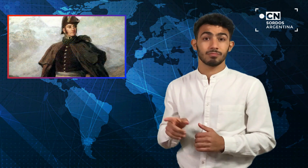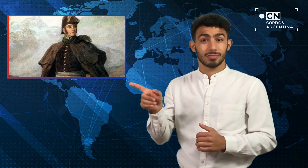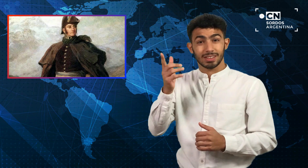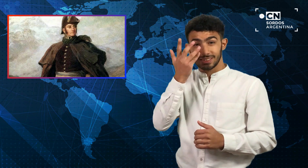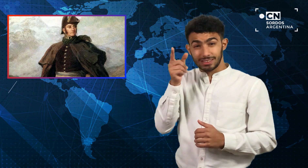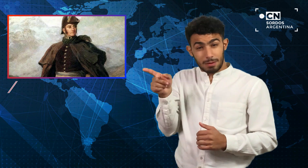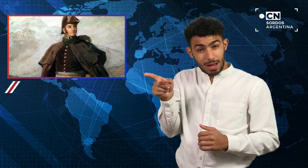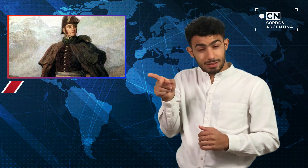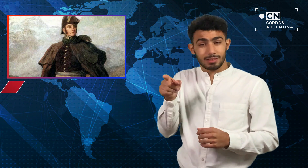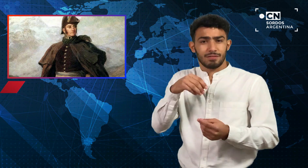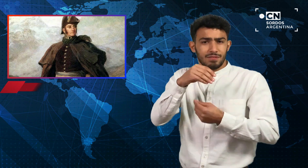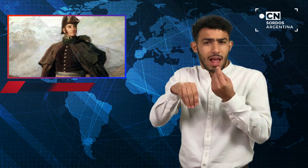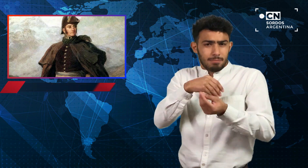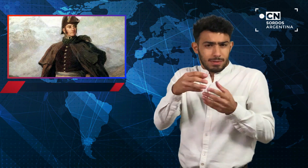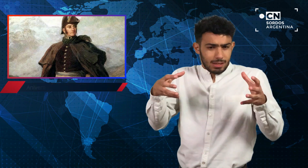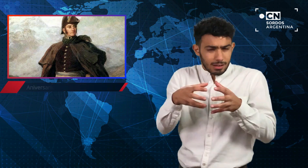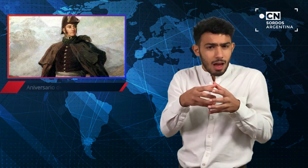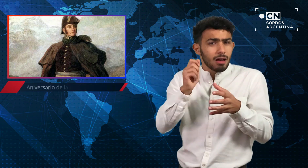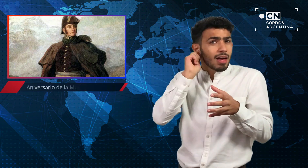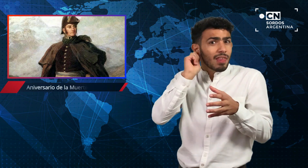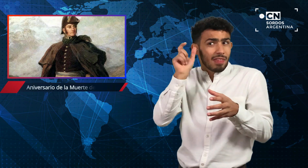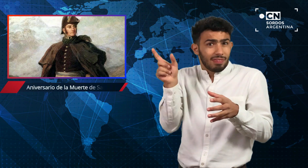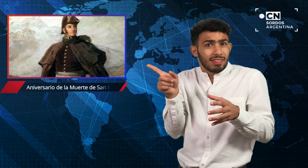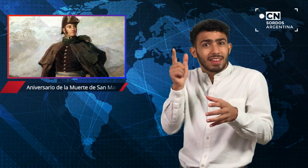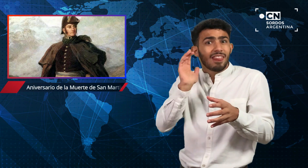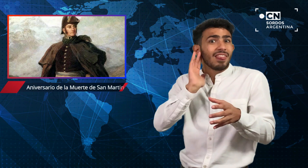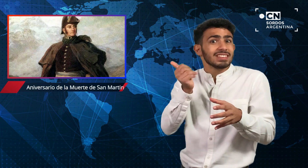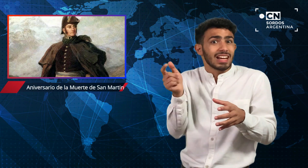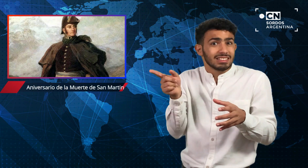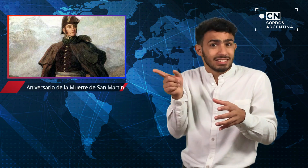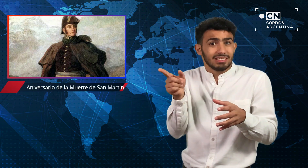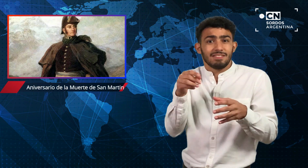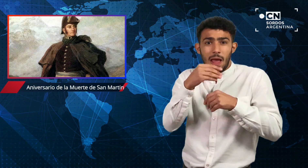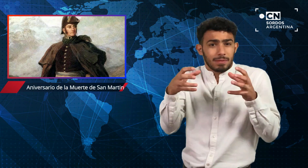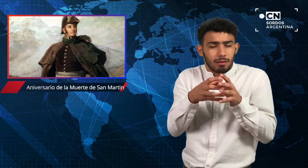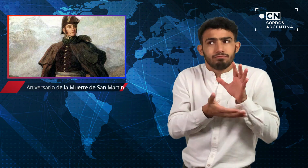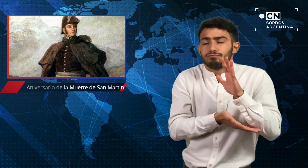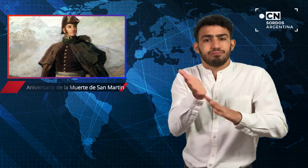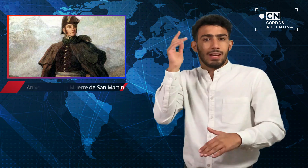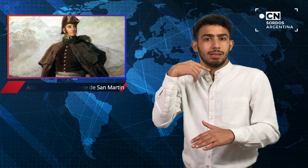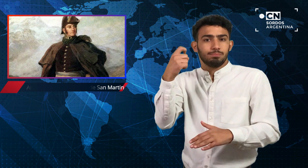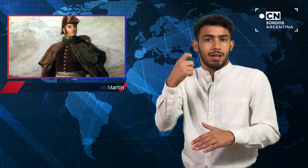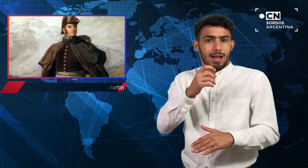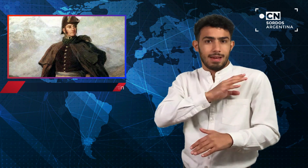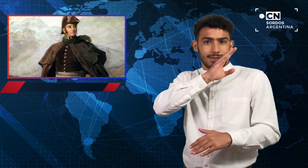A los 16 años viajó a España con su familia donde comenzó